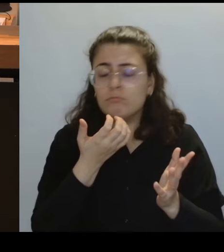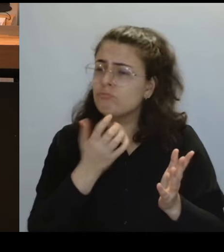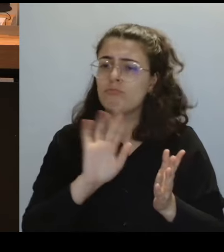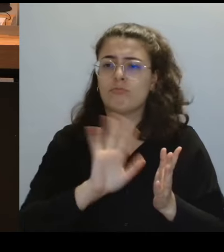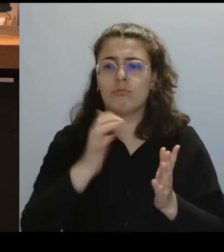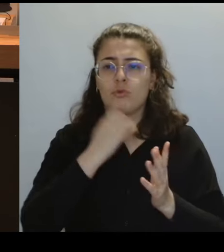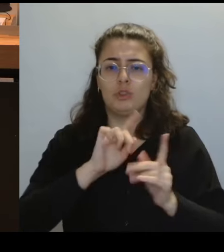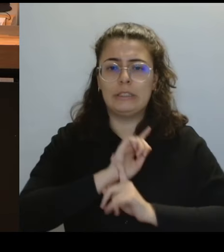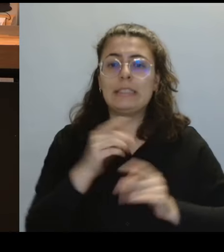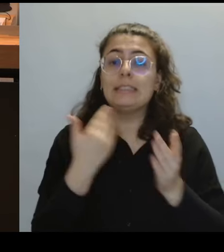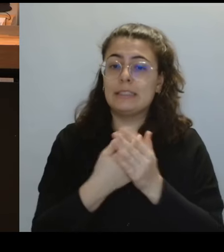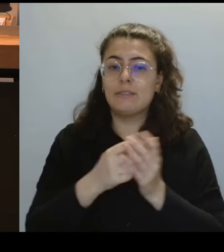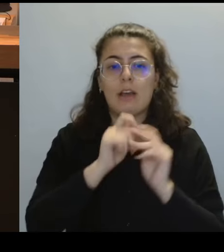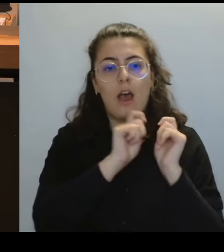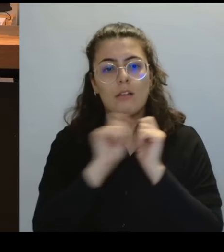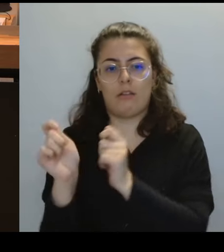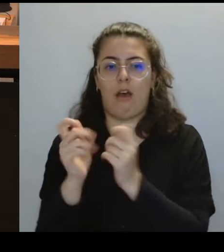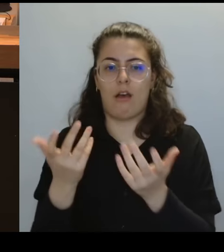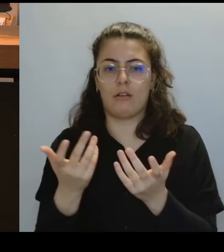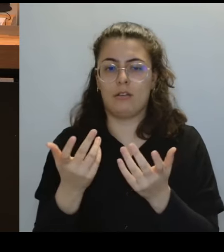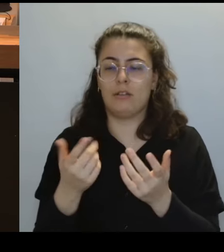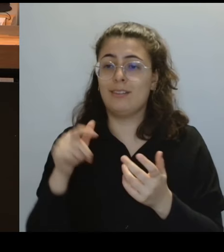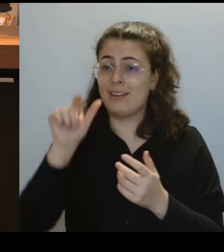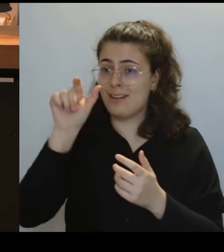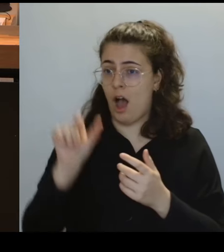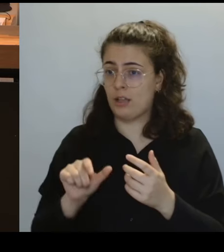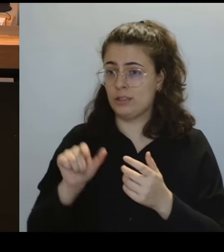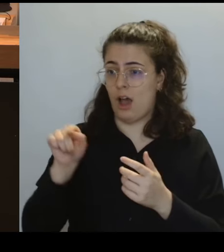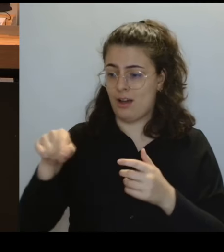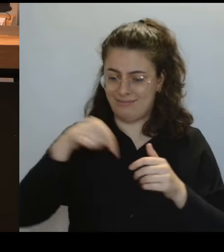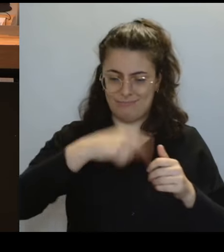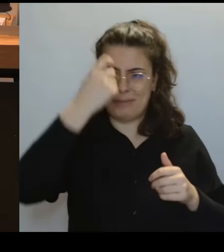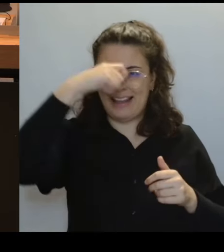Flüchtlinge aus Gaza nach Berlin holen, damit sie kein